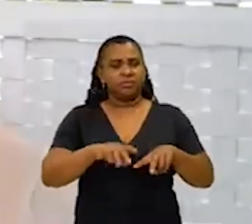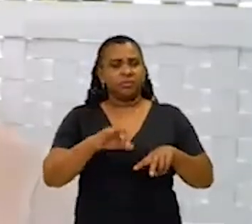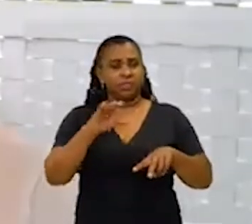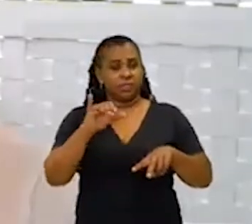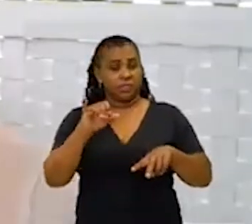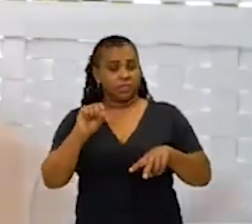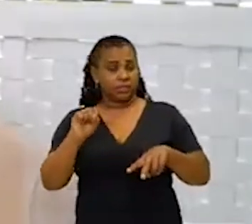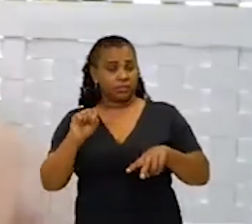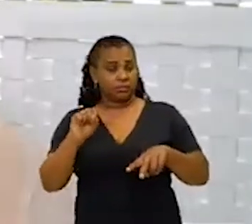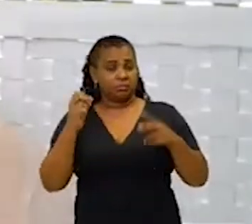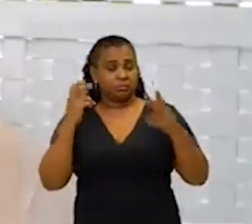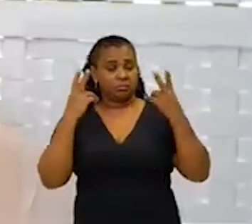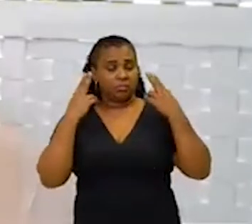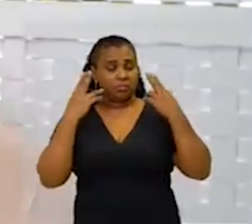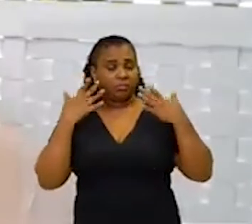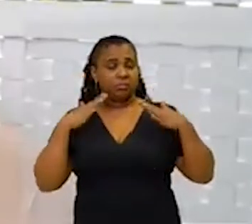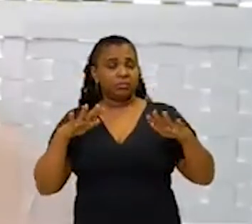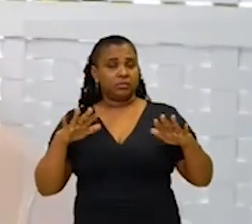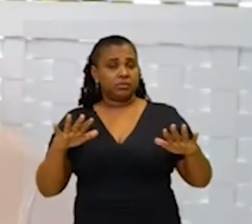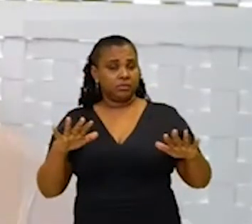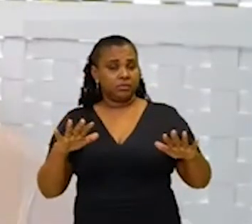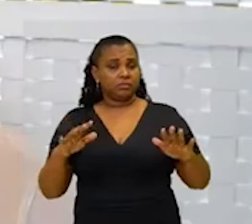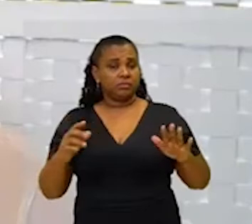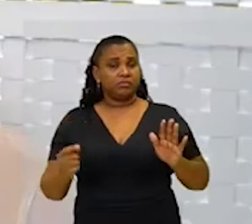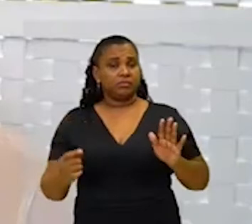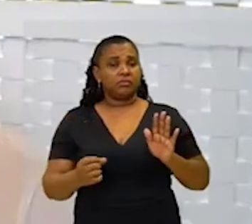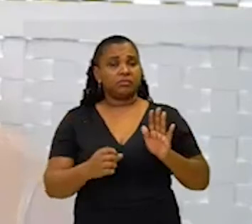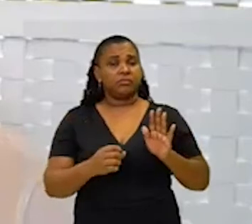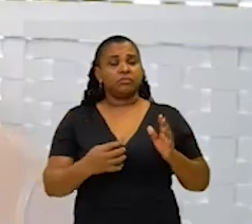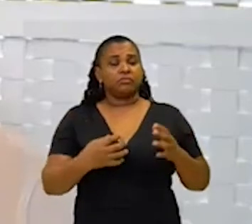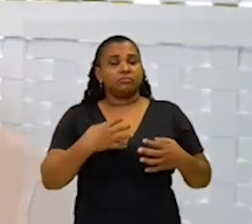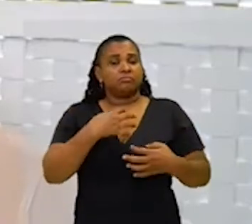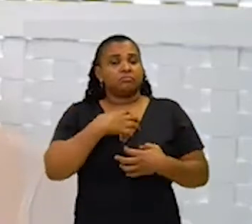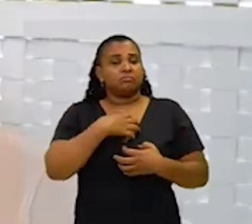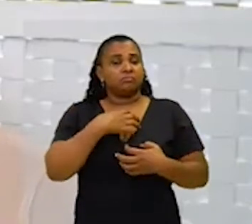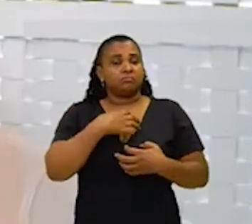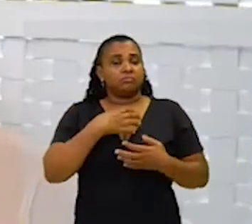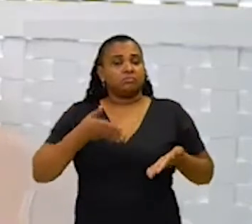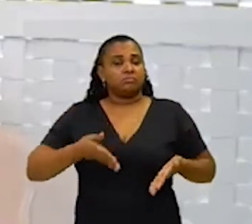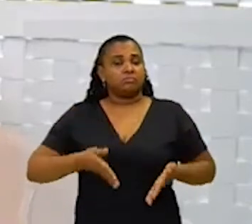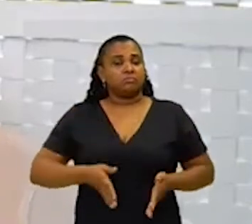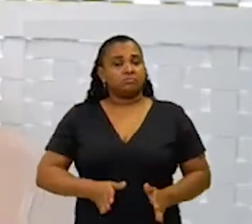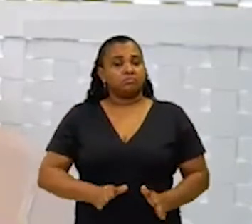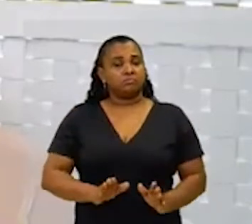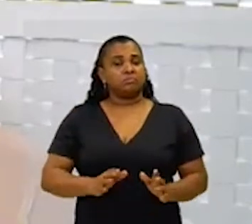relativo a uma identificação com o gênero que foi atribuída ao Nascimento ou uma hegemonia